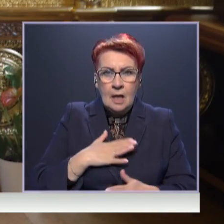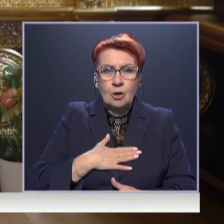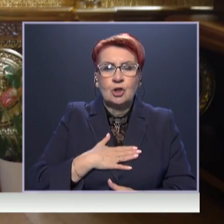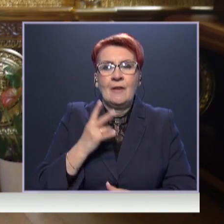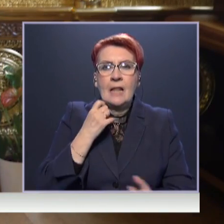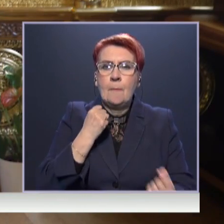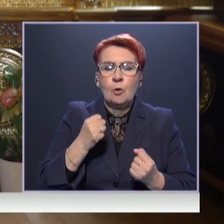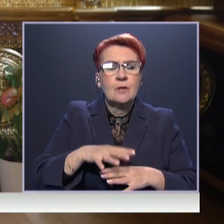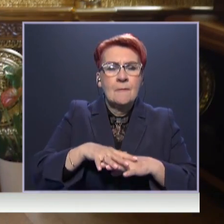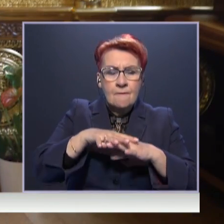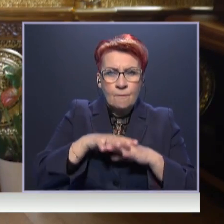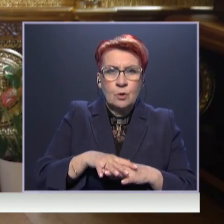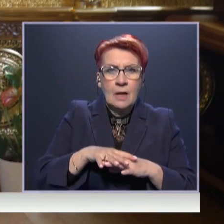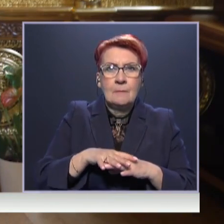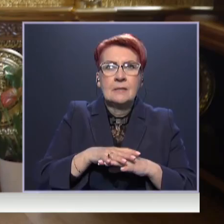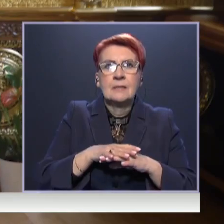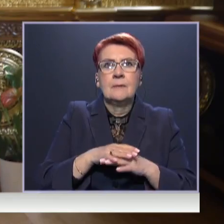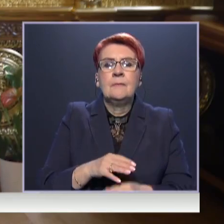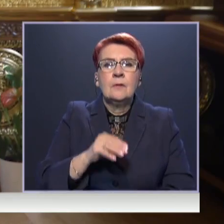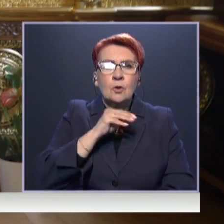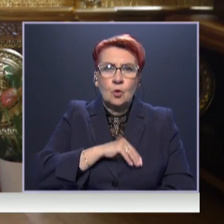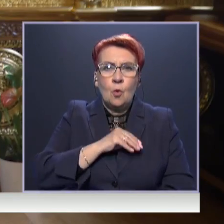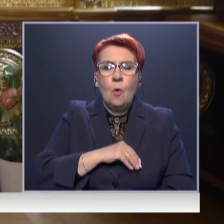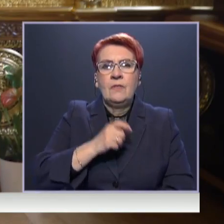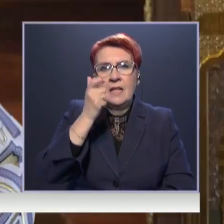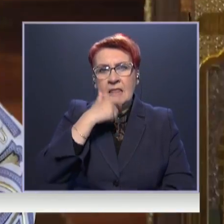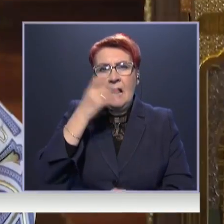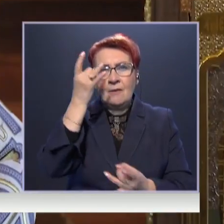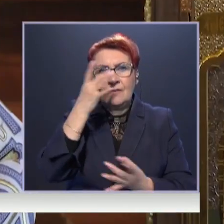фундаменте непреходящем духовно-нравственных ценностей